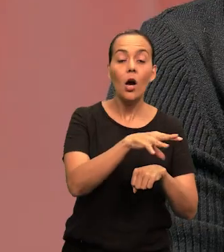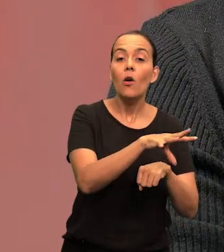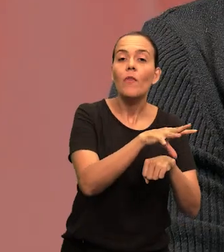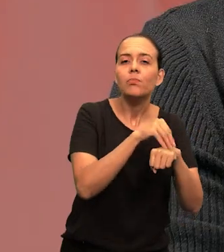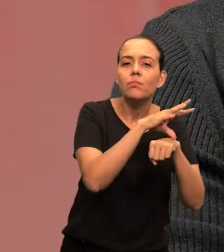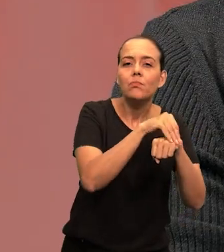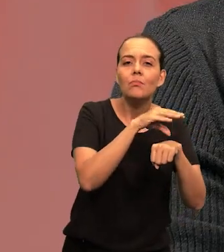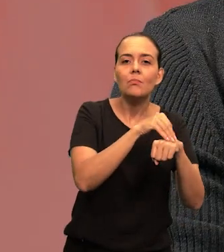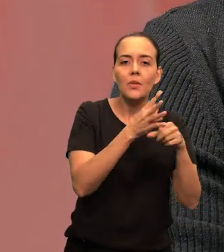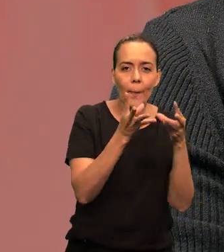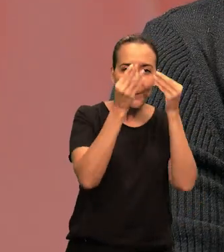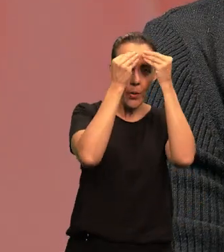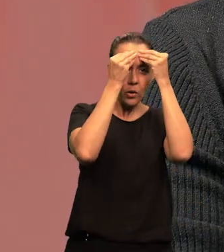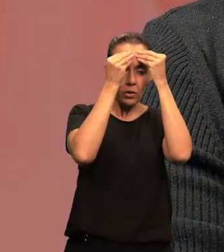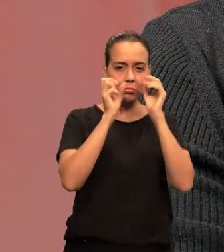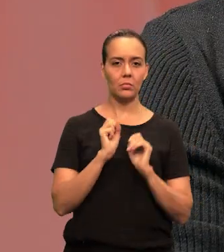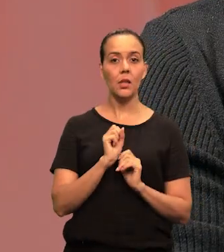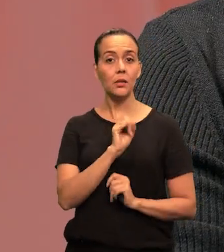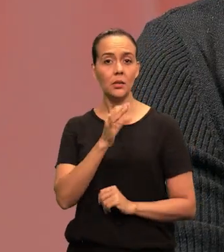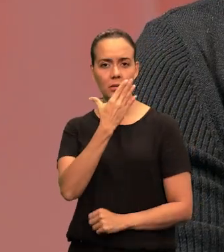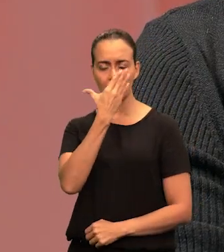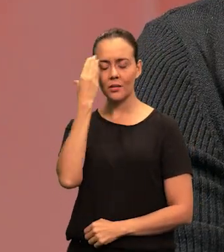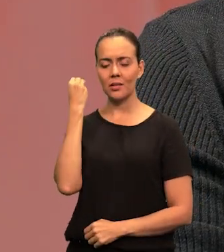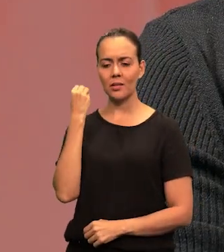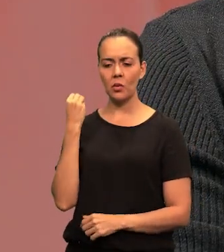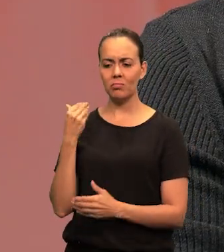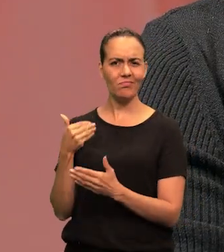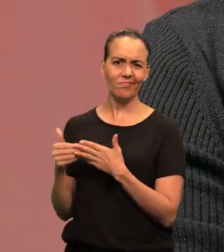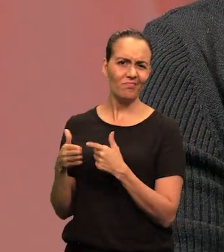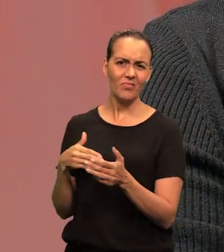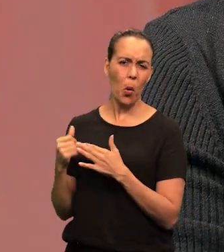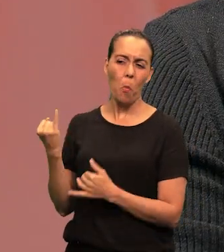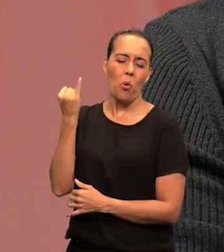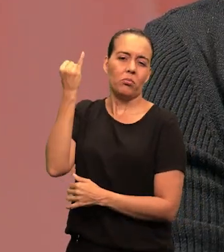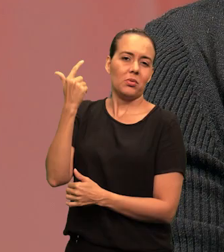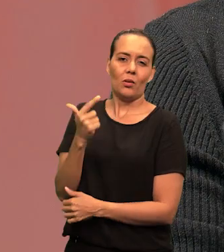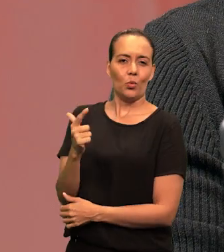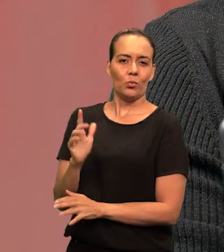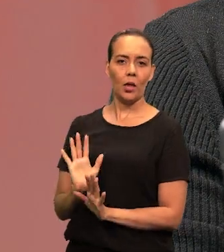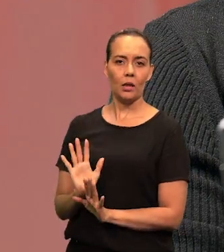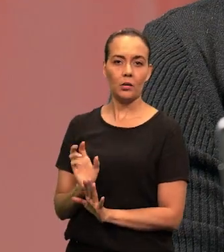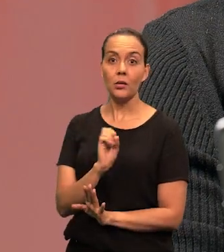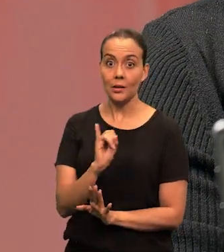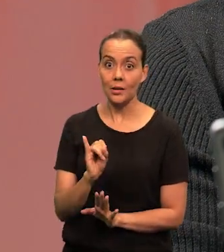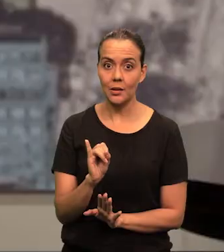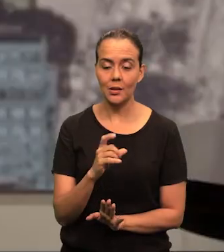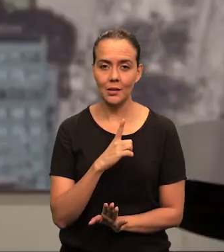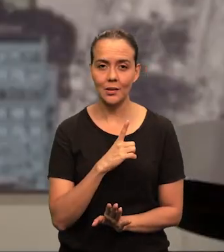Aquilo que você esquece não te importa. A palavra "importar" significa levar para dentro,